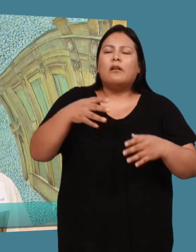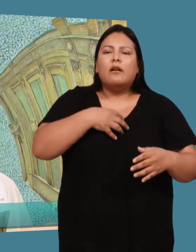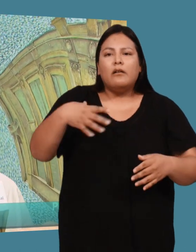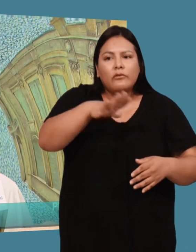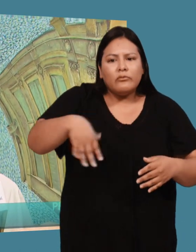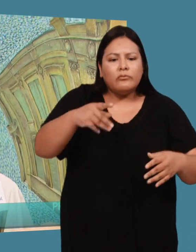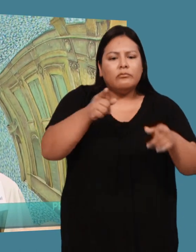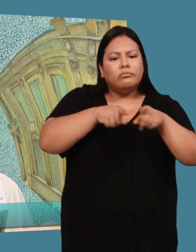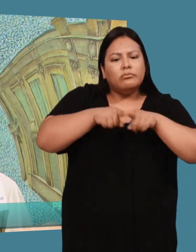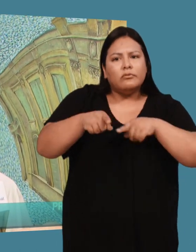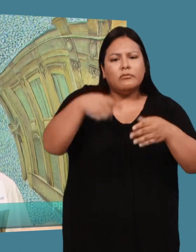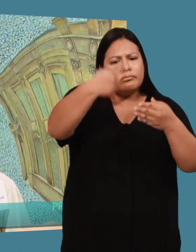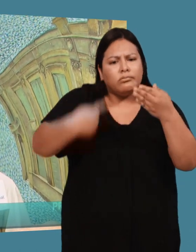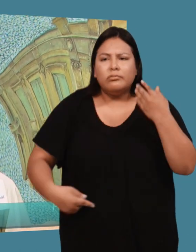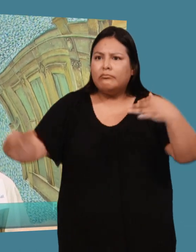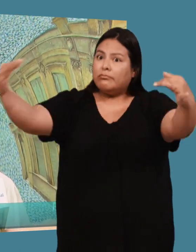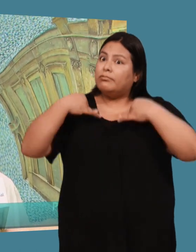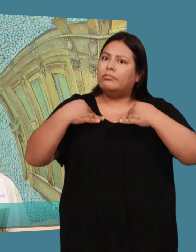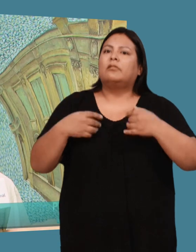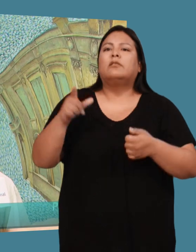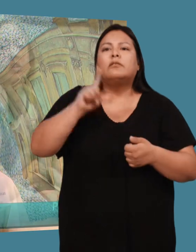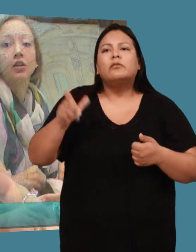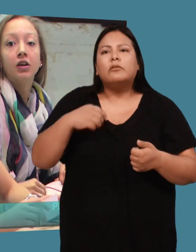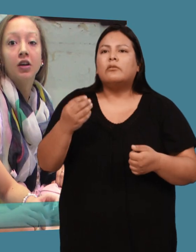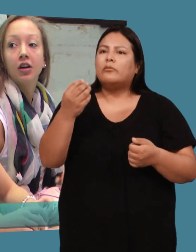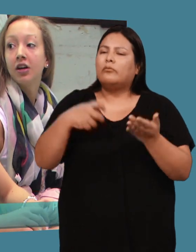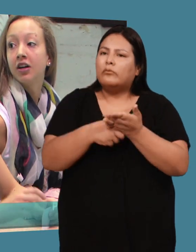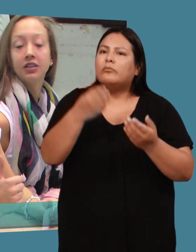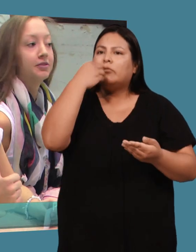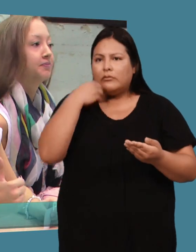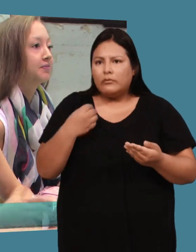En la Licenciatura en Bromatología, Nutrición,